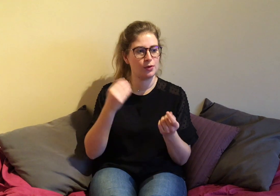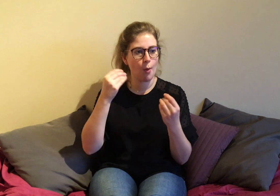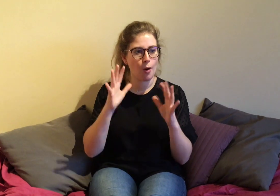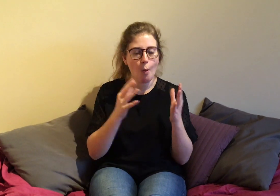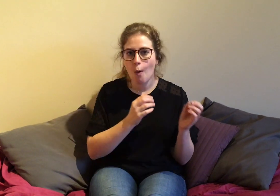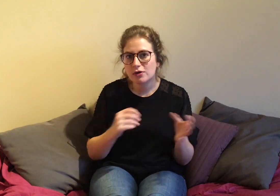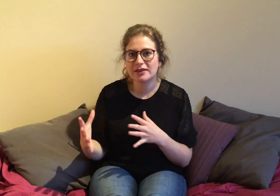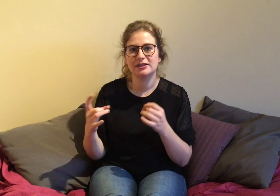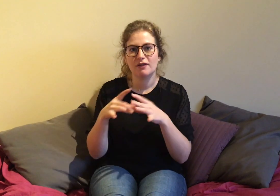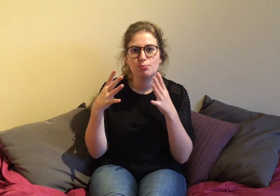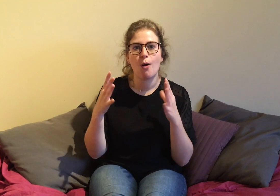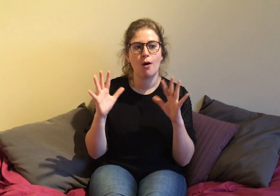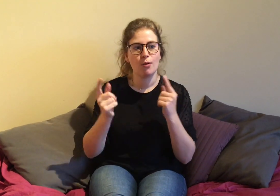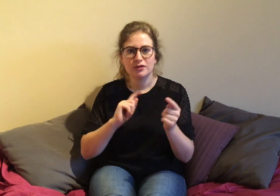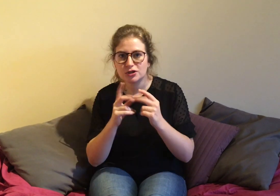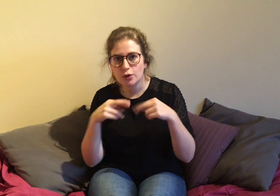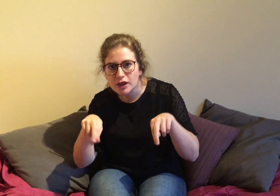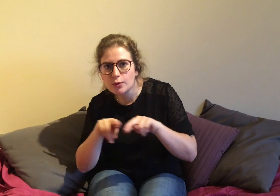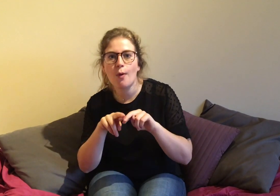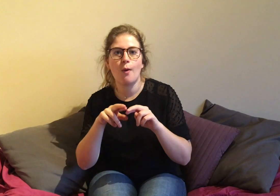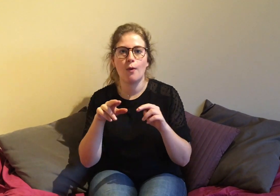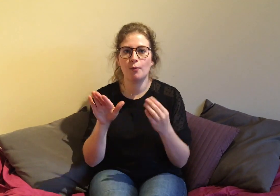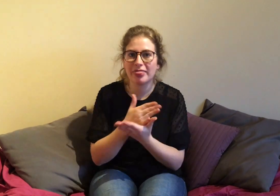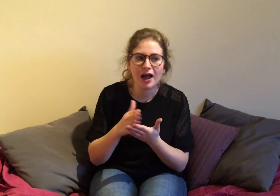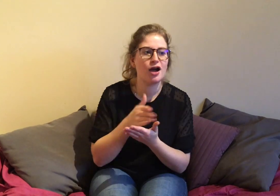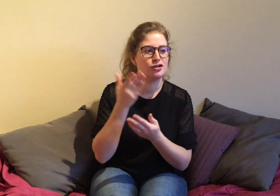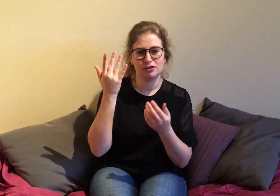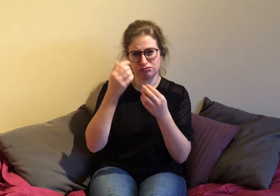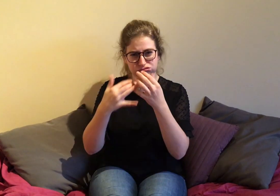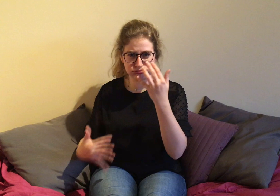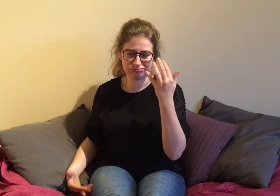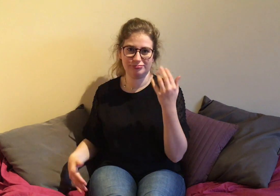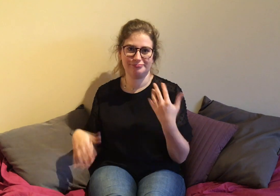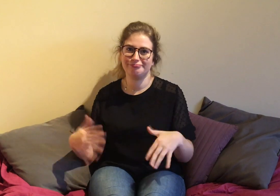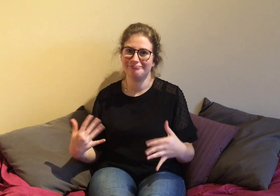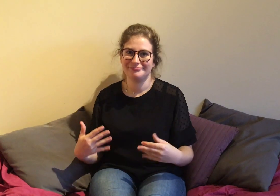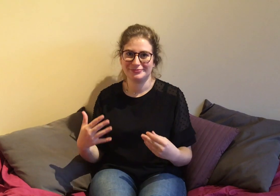On apprend aussi à organiser des évènements, à échanger entre nous lors des réunions, à partager,... ... et plein d'autres choses!